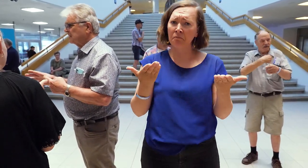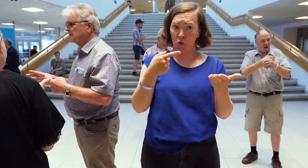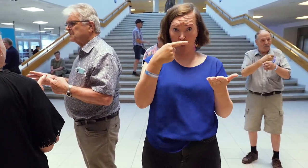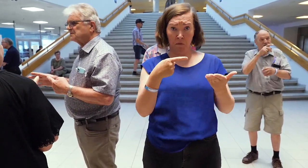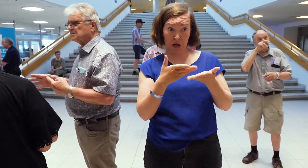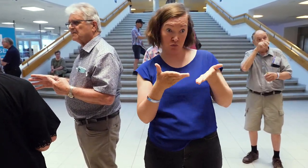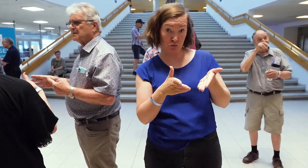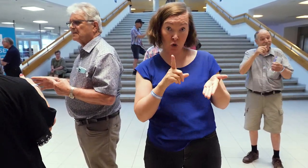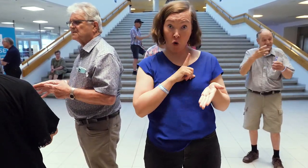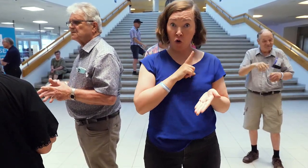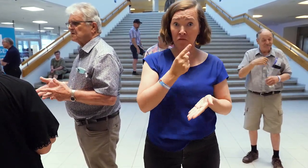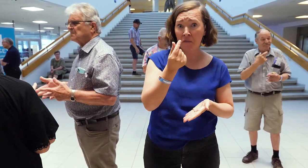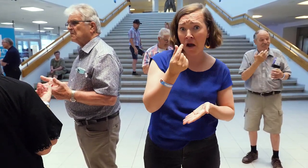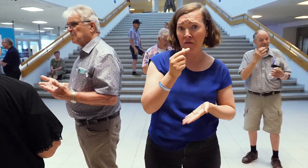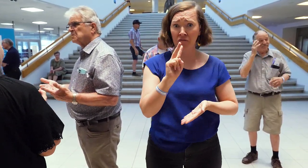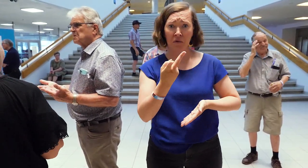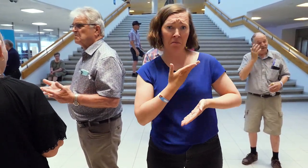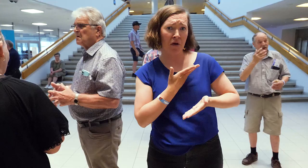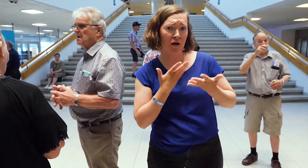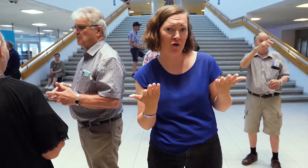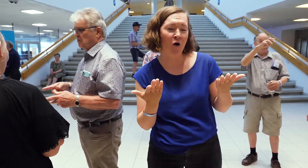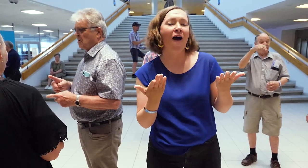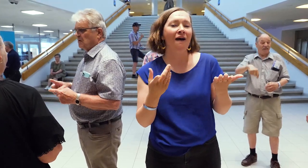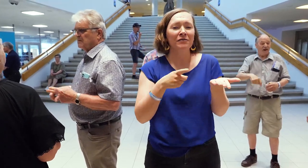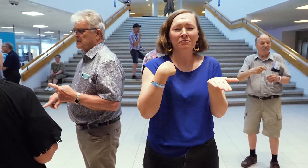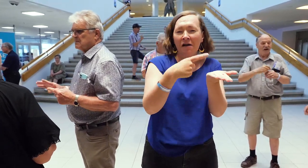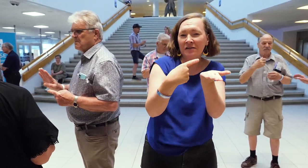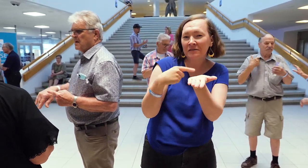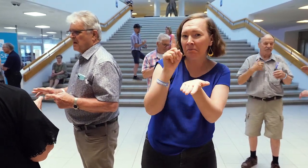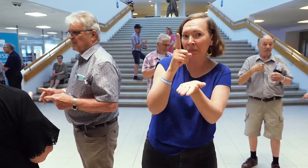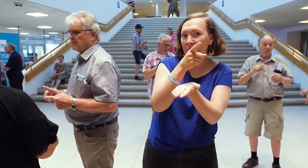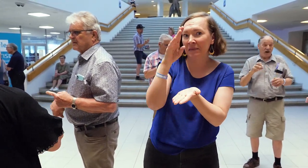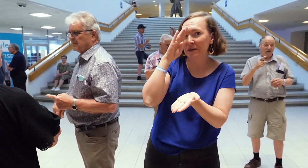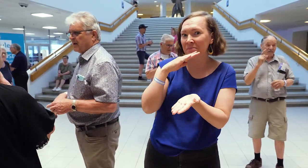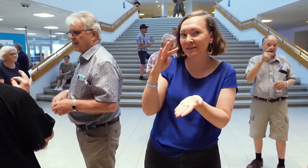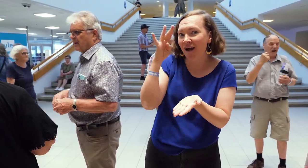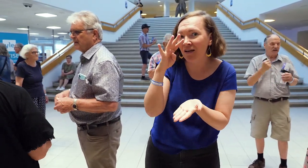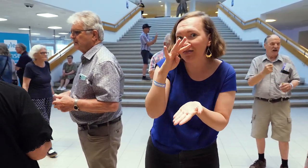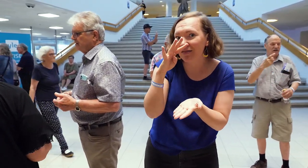vaan onko se vähän vai paljon? Käymme kysymässä, mitä mieltä ihmiset ovat asiasta.